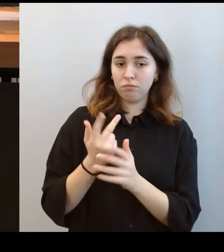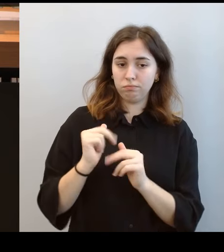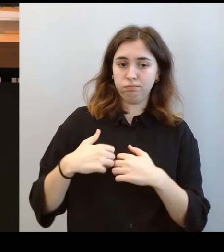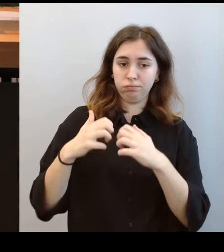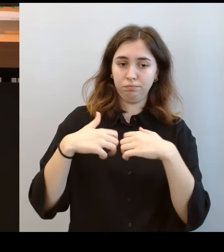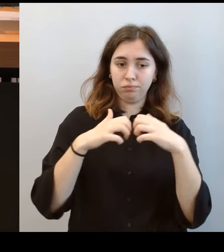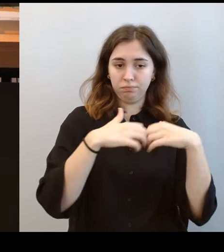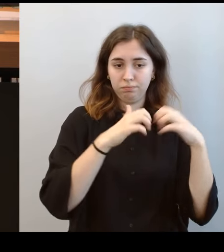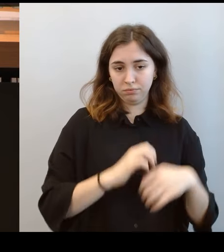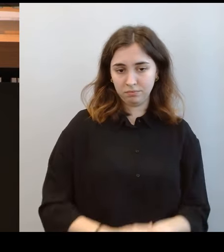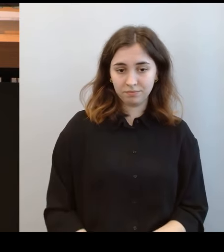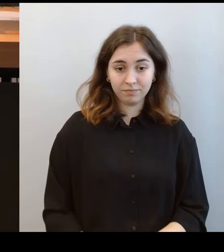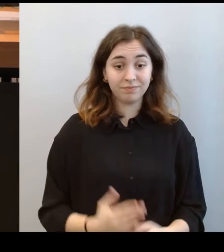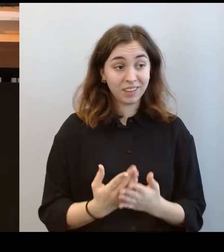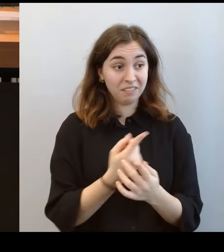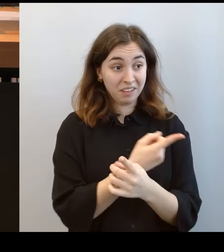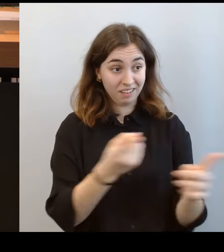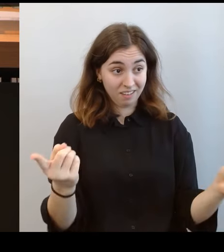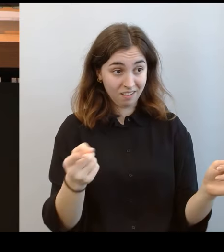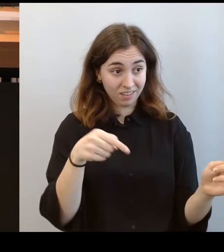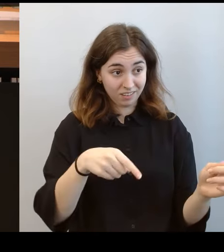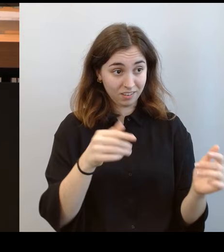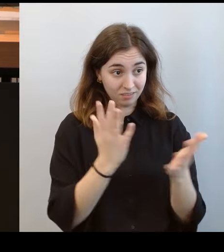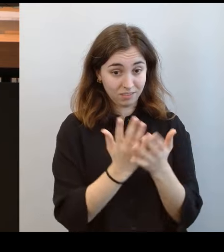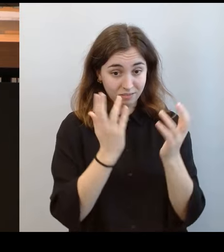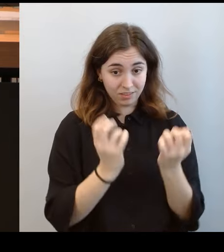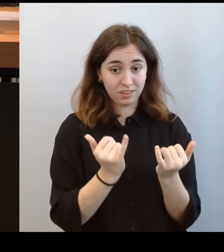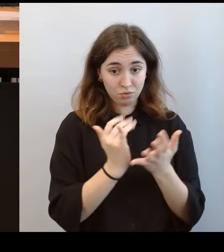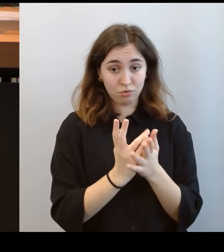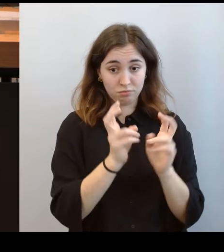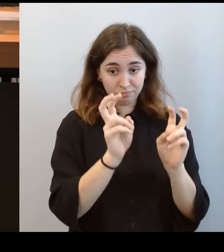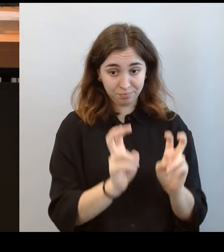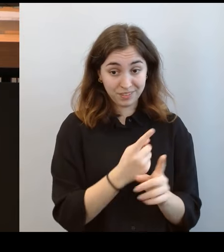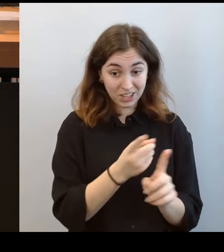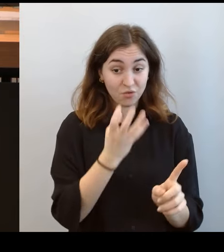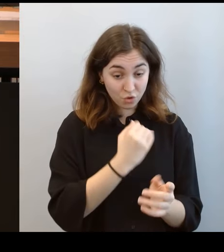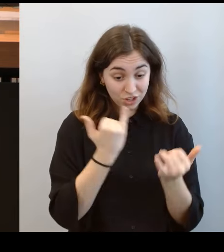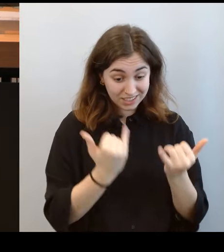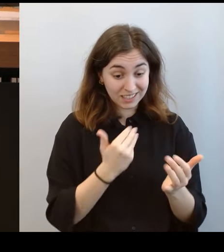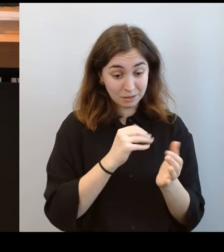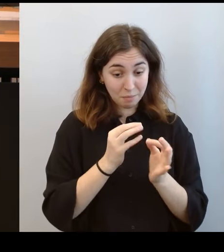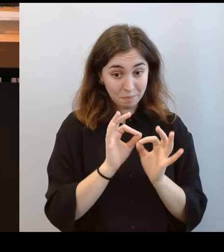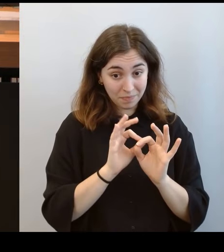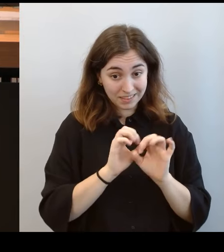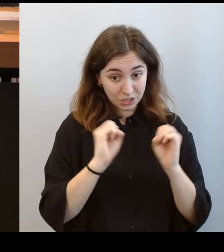Verbesserung der Wohnsituation für Flüchtlinge wollen, aufrufen, die Errichtung von MUFS zu unterstützen und deren Umsetzung.